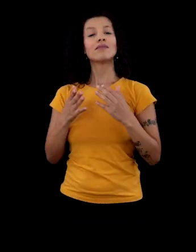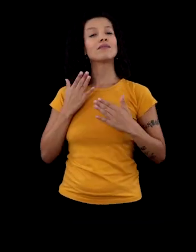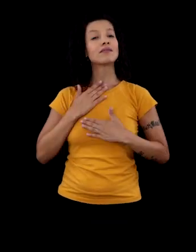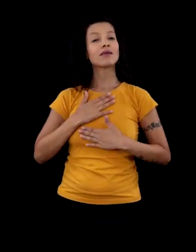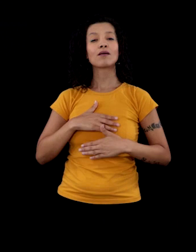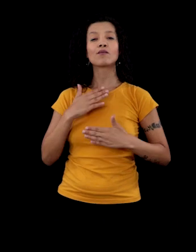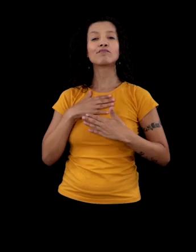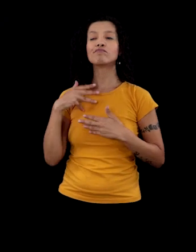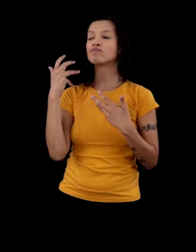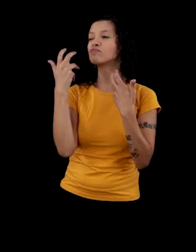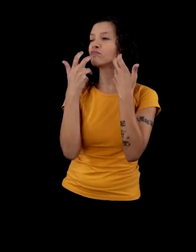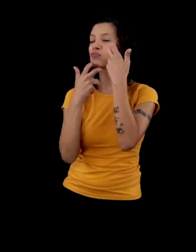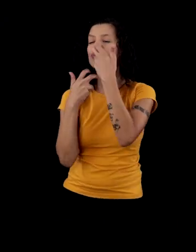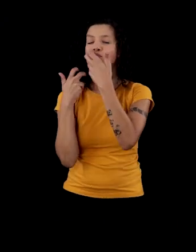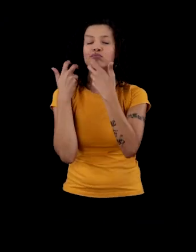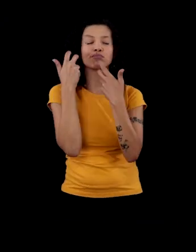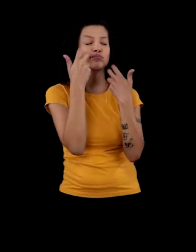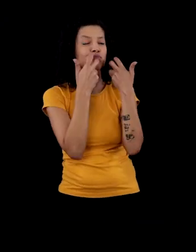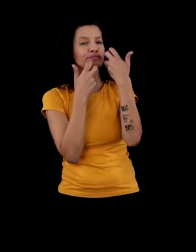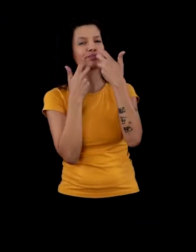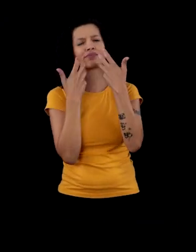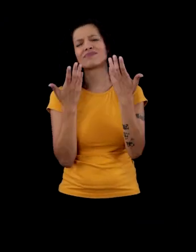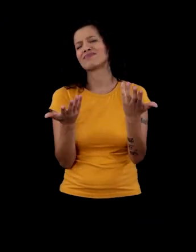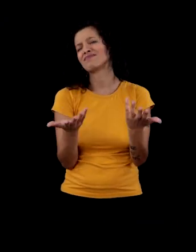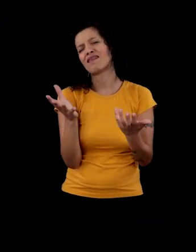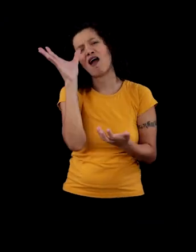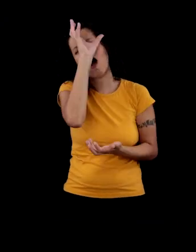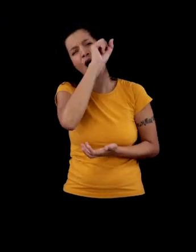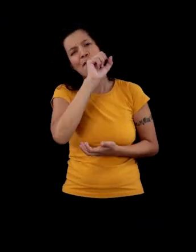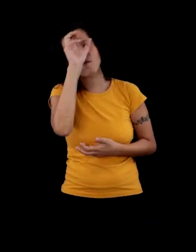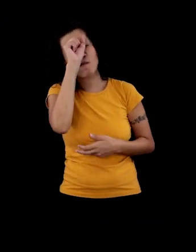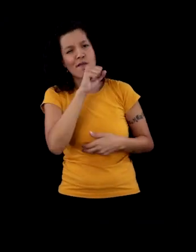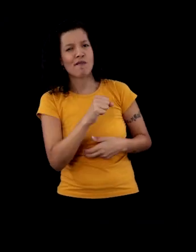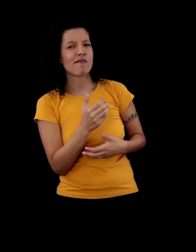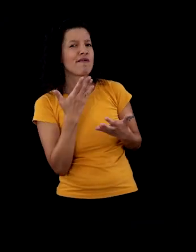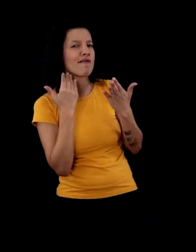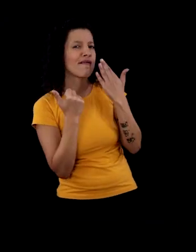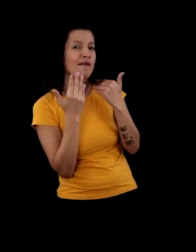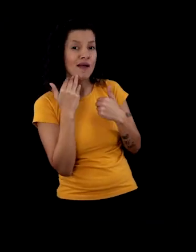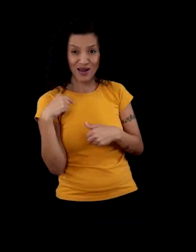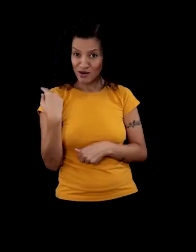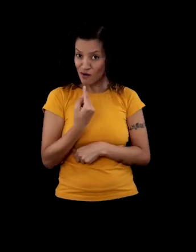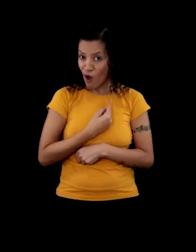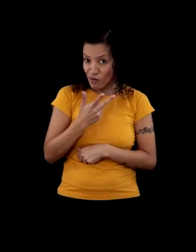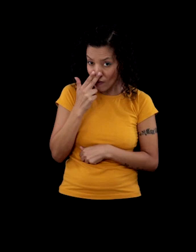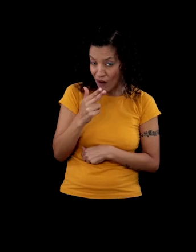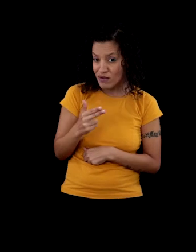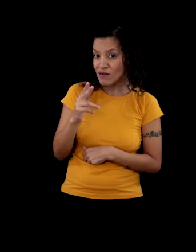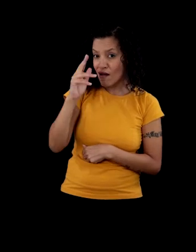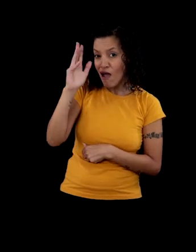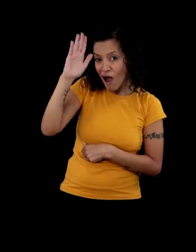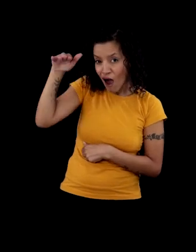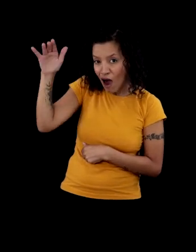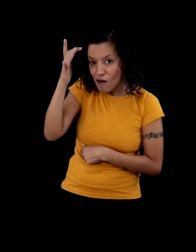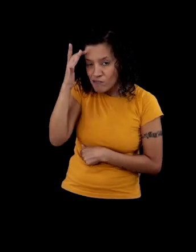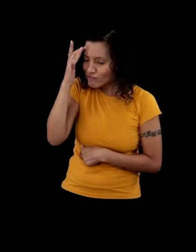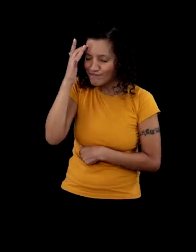de segurança e tranquilidade – que a gente aprende, os marmanjos aprendem.